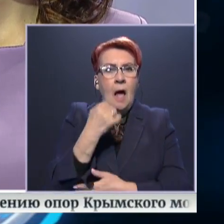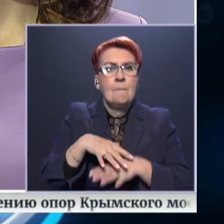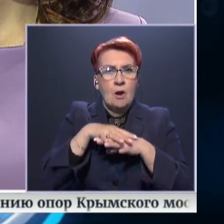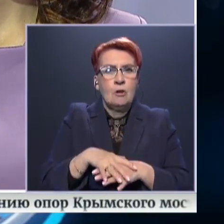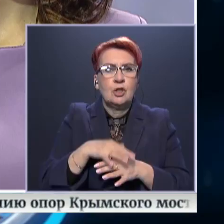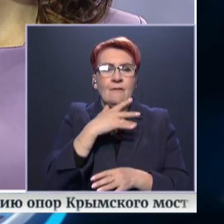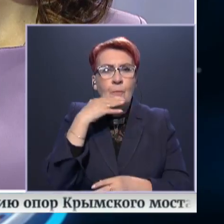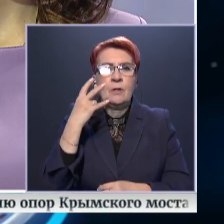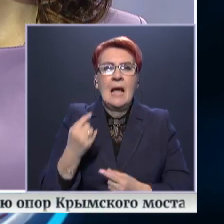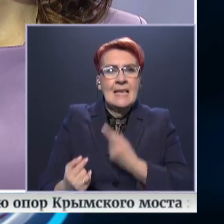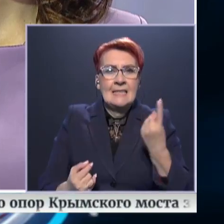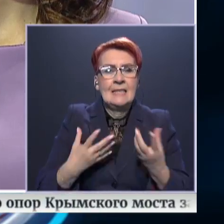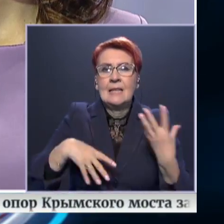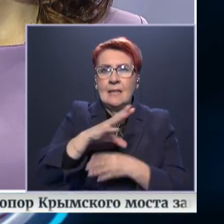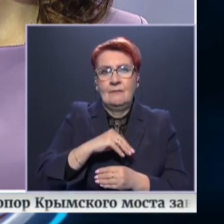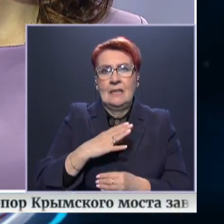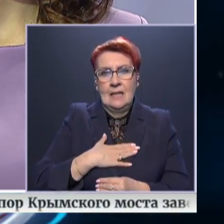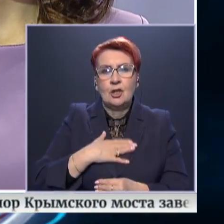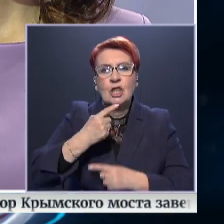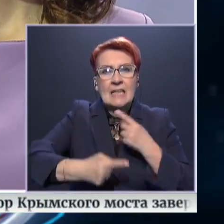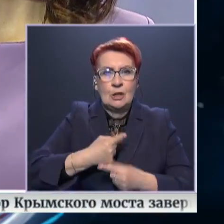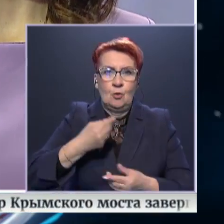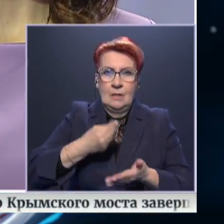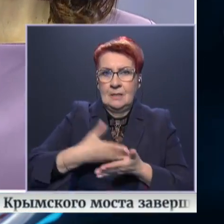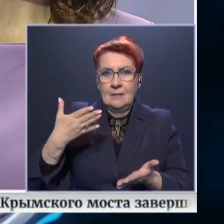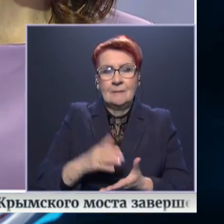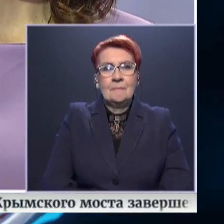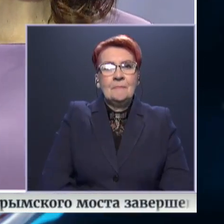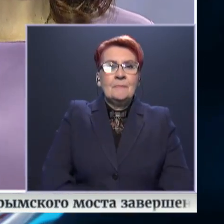на единые для всех нас традиционной ценности Большое спасибо